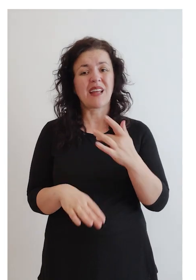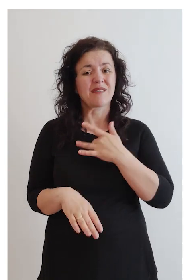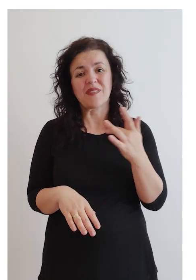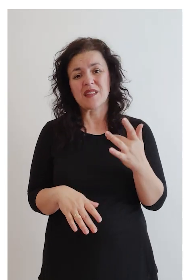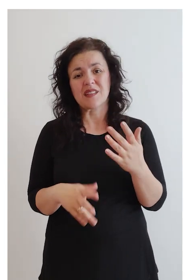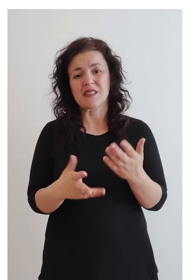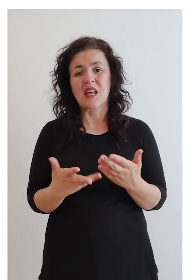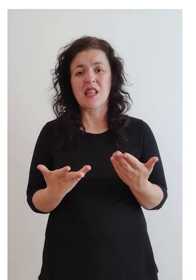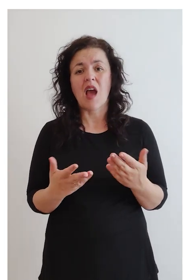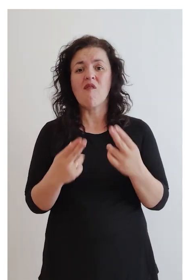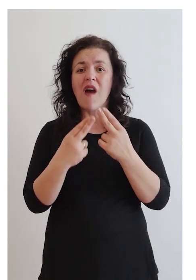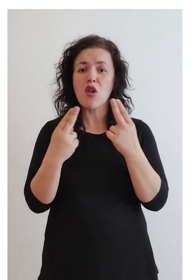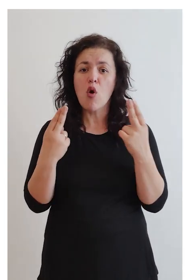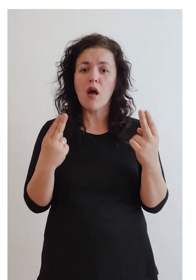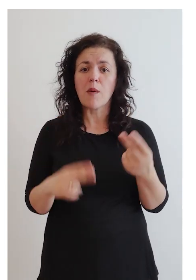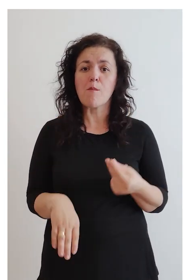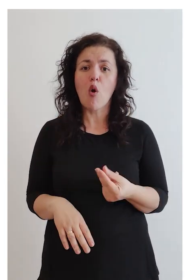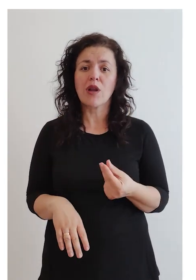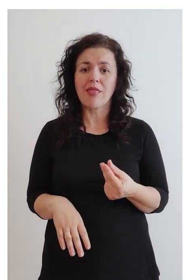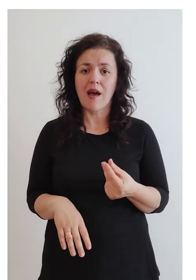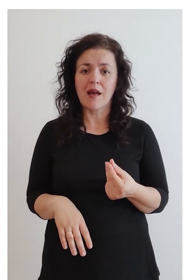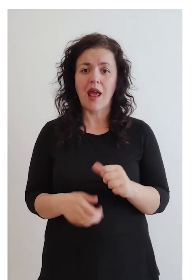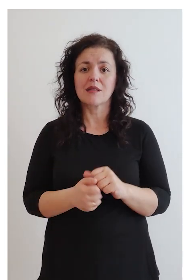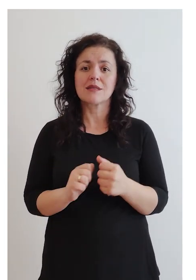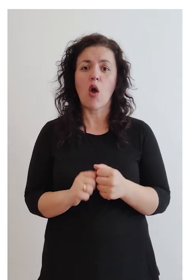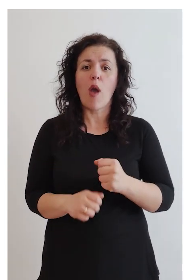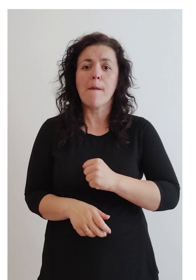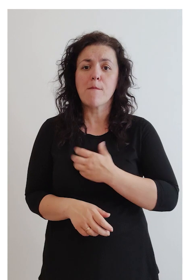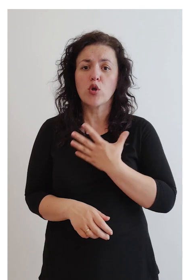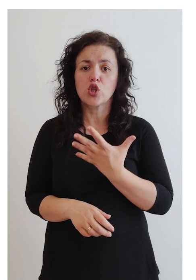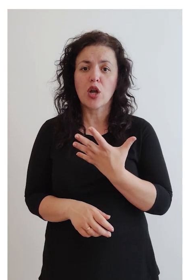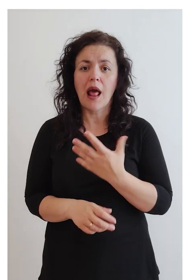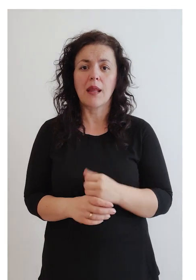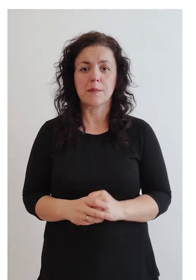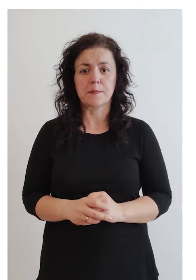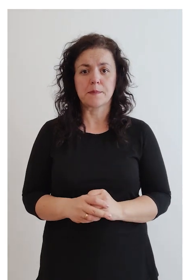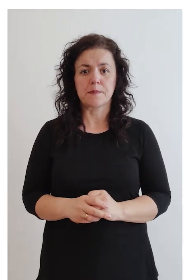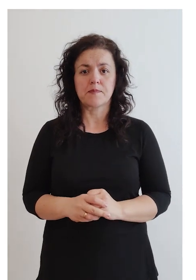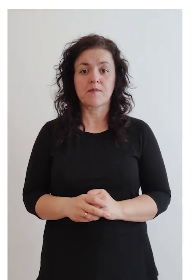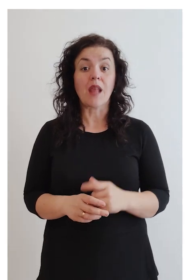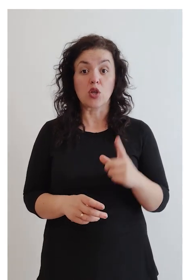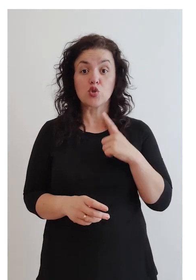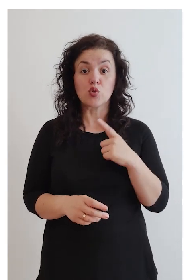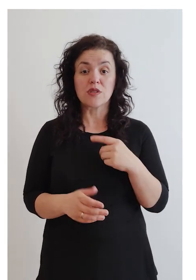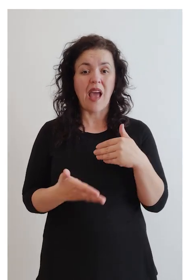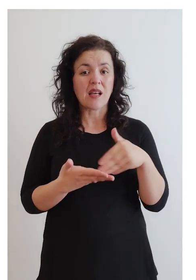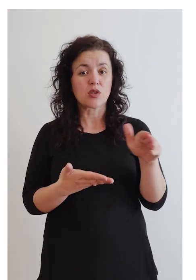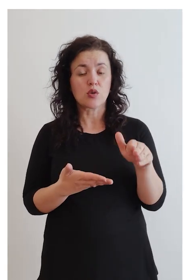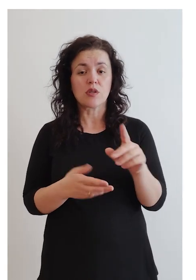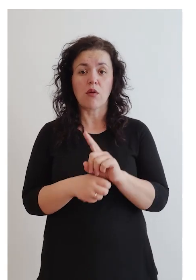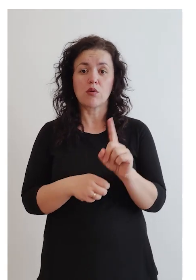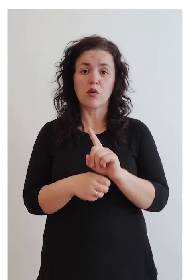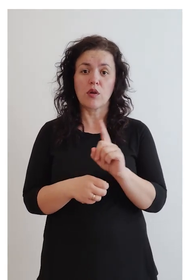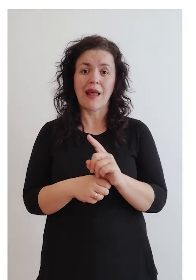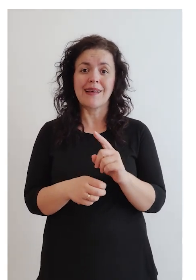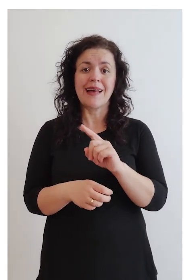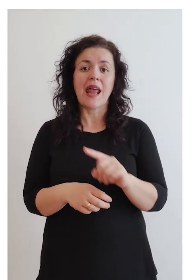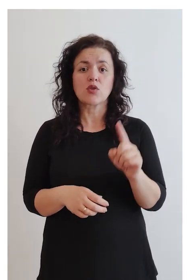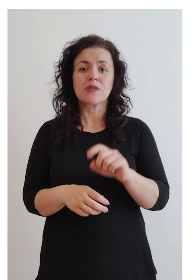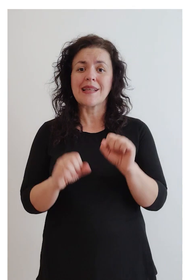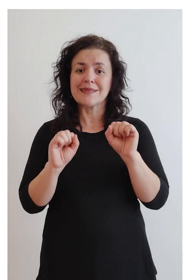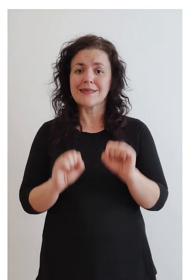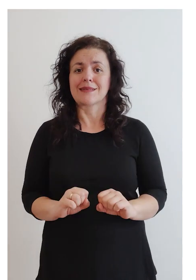Sunt excluse articolele cu restricții de securitate care nu pot fi transportate în interiorul cabinei pasagerilor